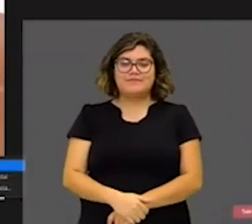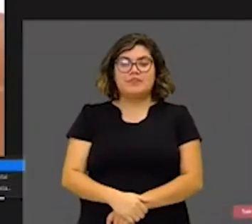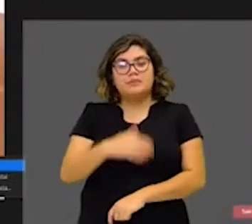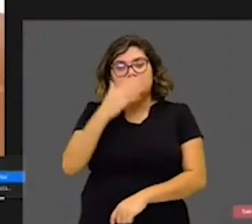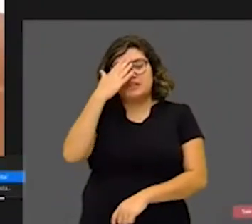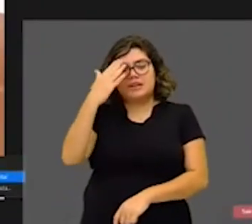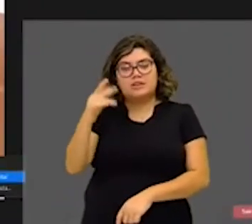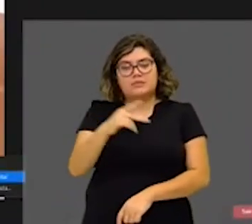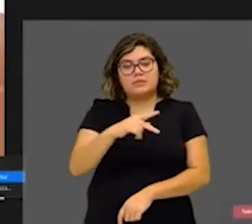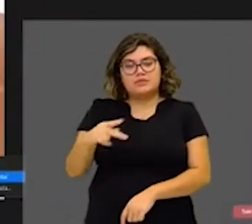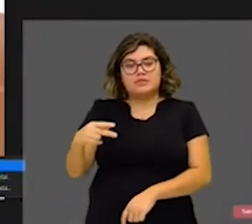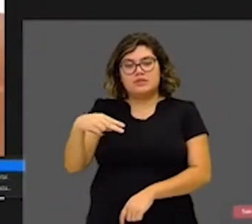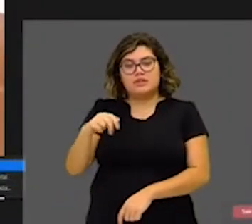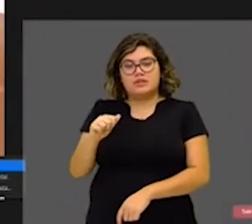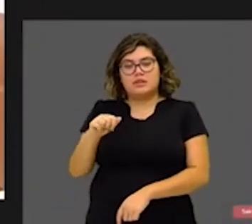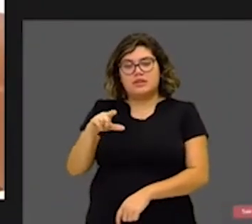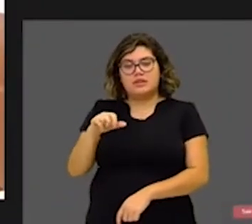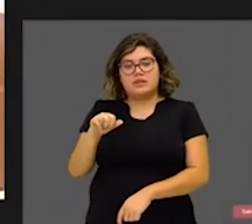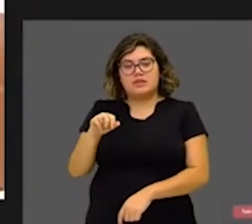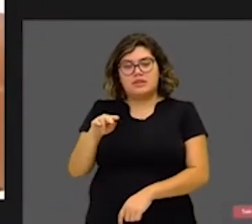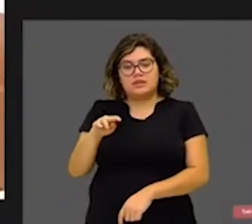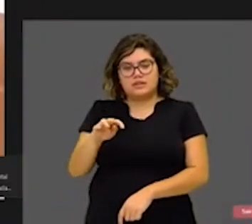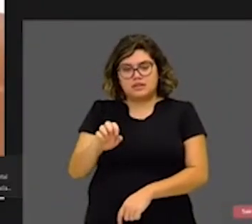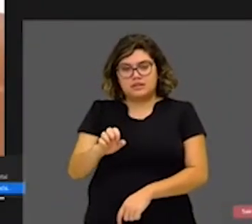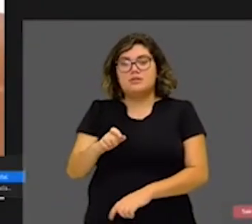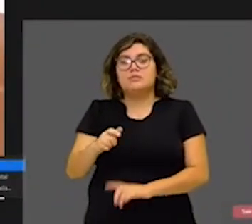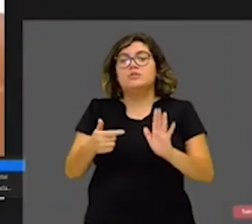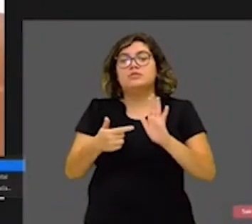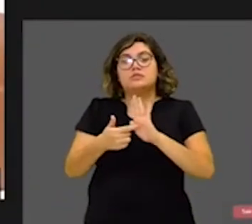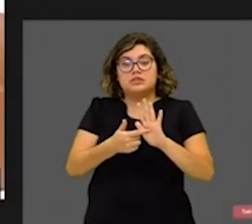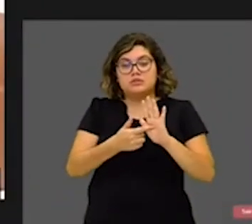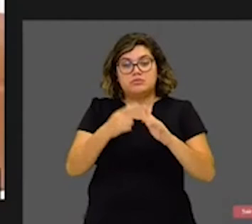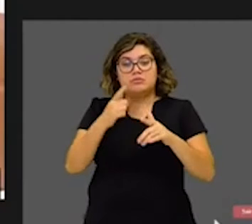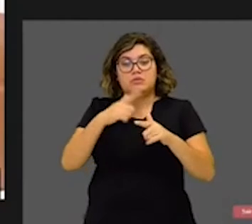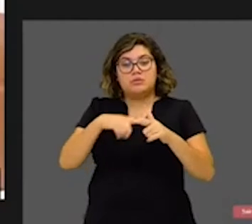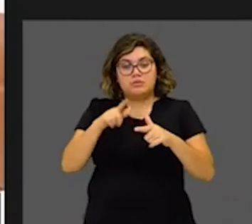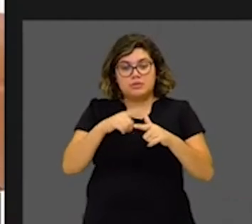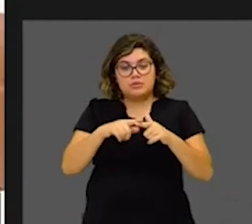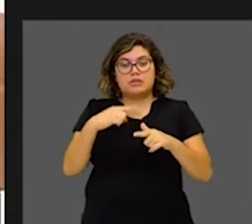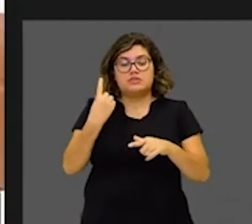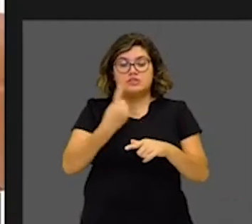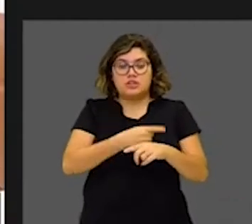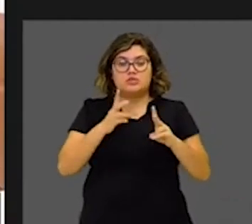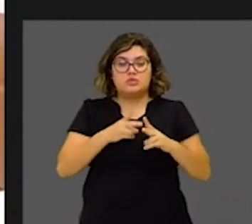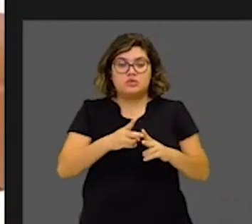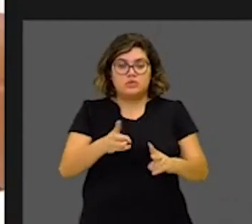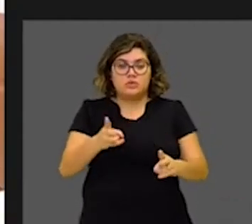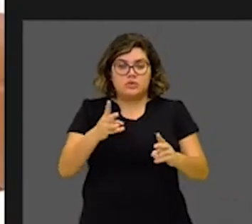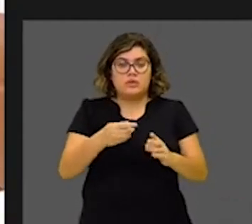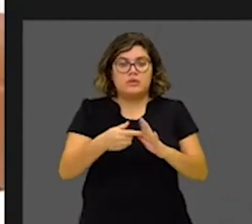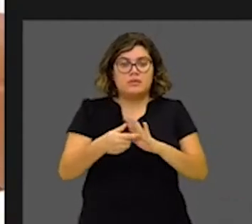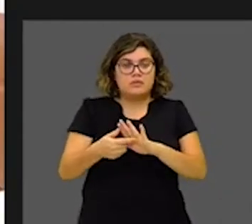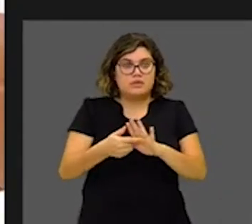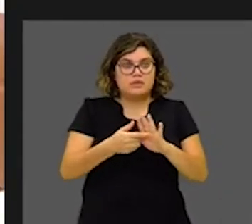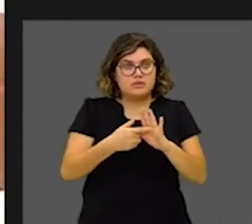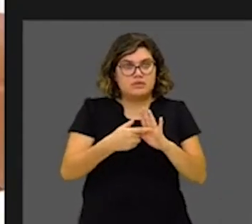aqui bem Alerta né para o problema é que a gente continua endereçar para as campanhas um olhar de